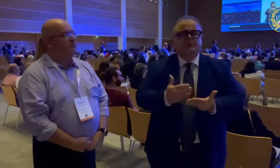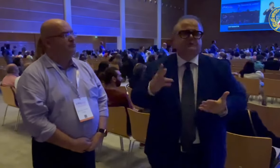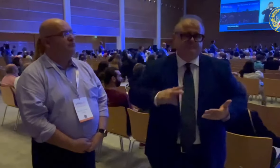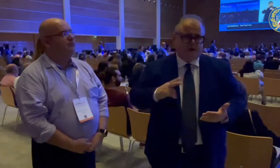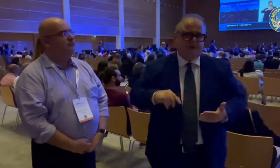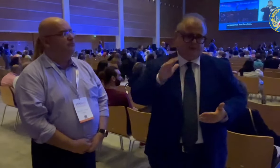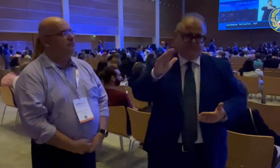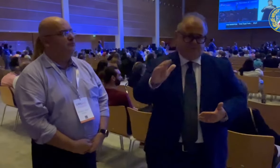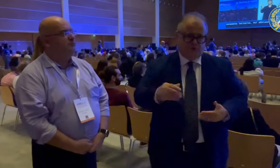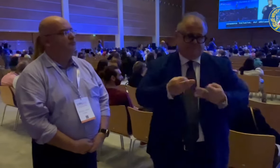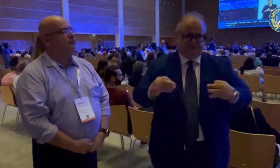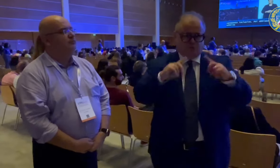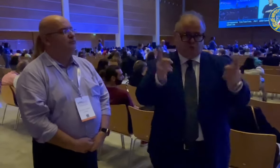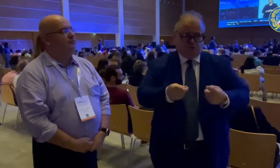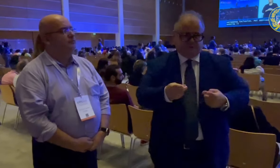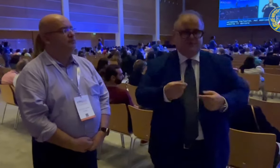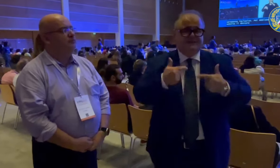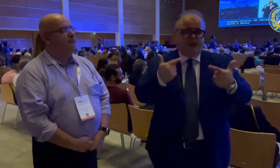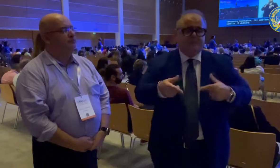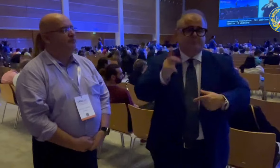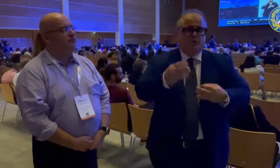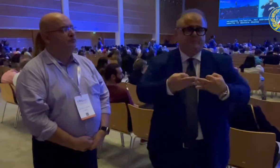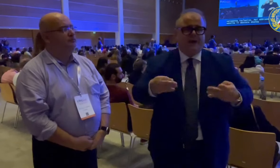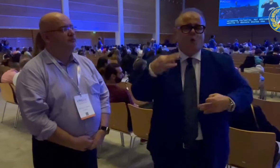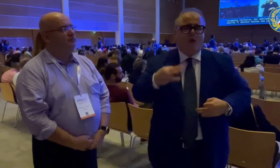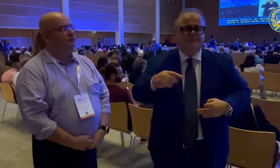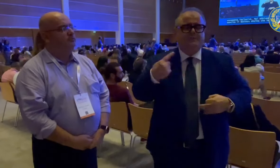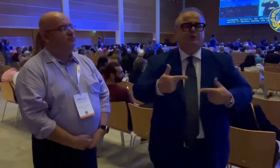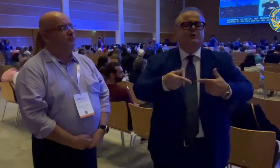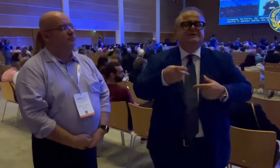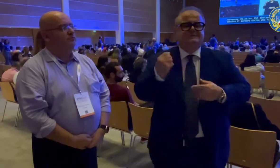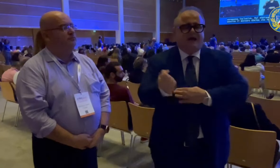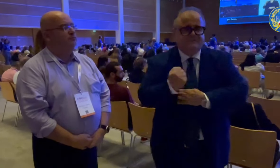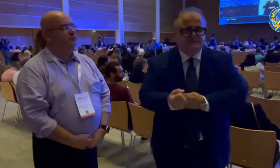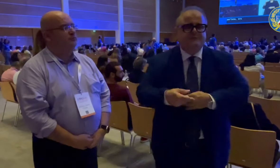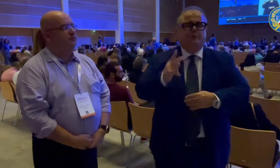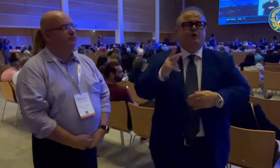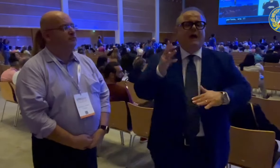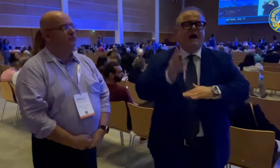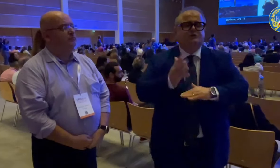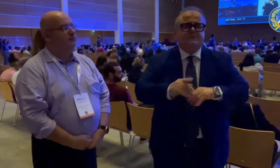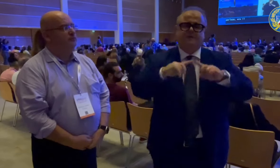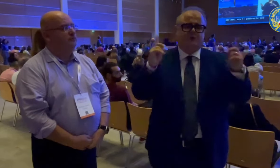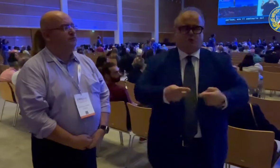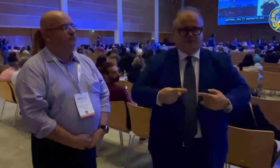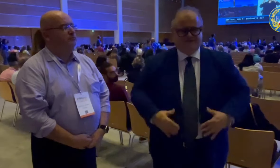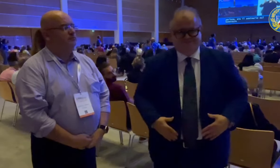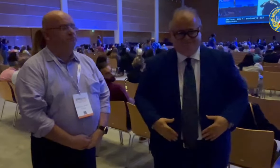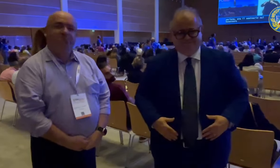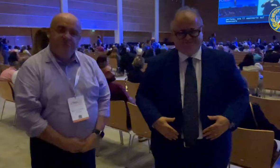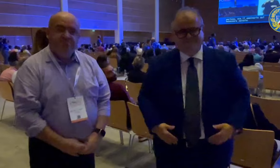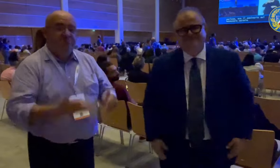le istanze che possano servire a migliore la qualità della vita di tutte le persone mediante l’erogazione di servizi e la garanzia della piena accessibilità.